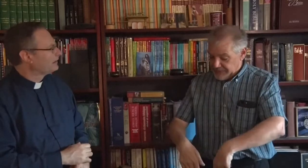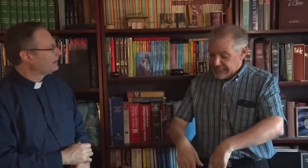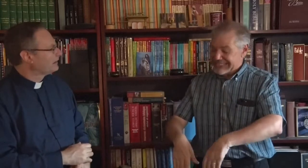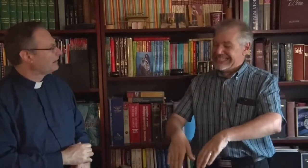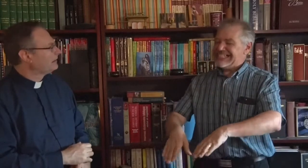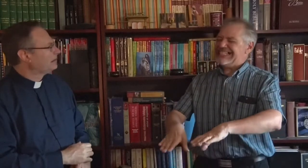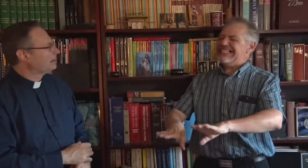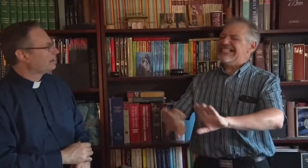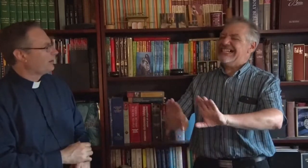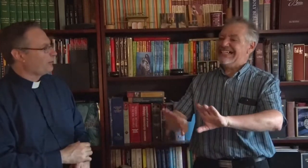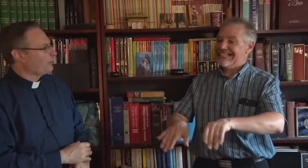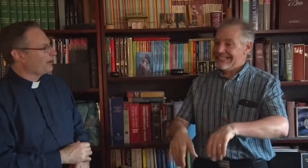Arrghh!